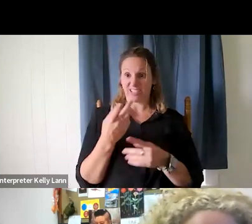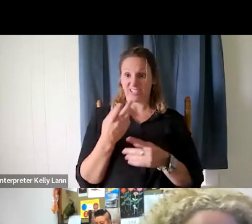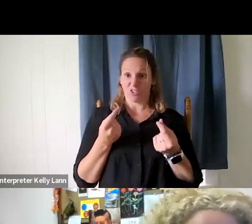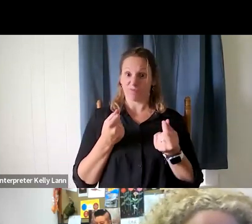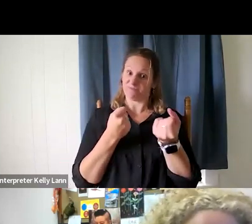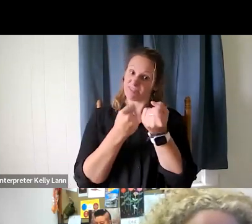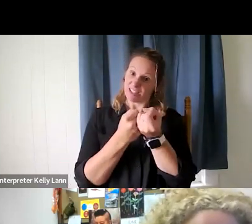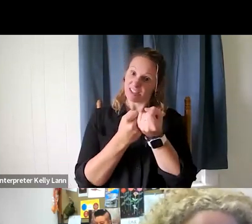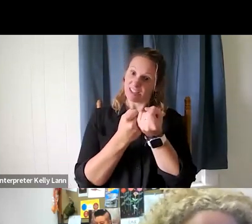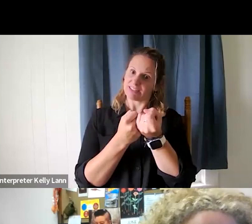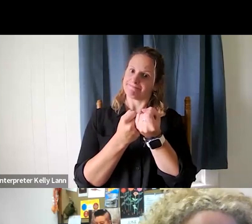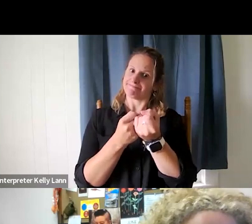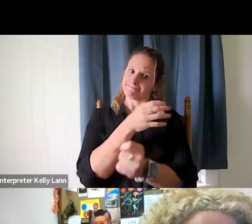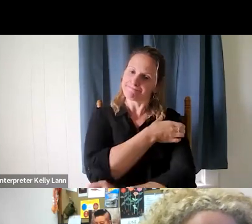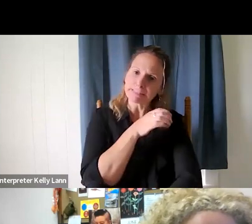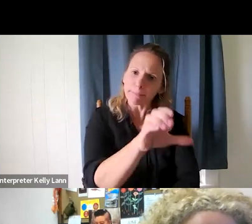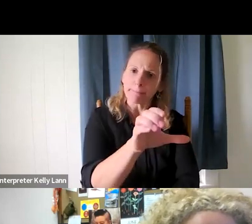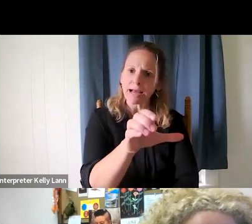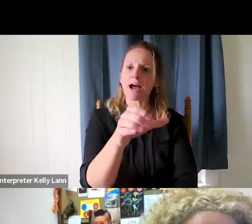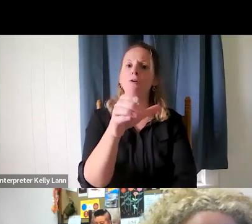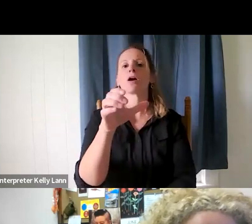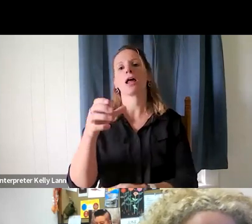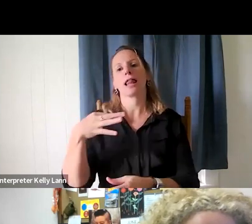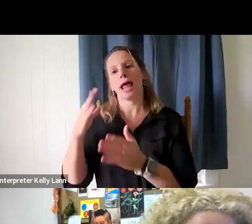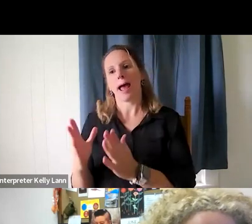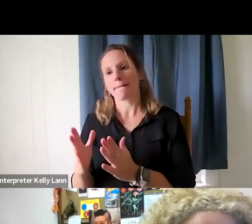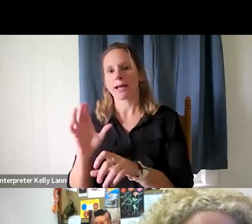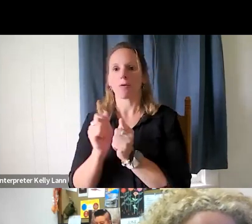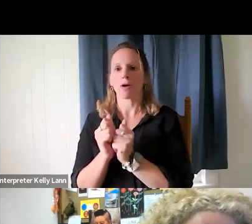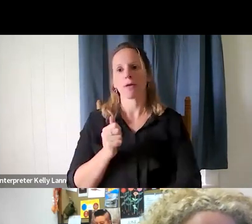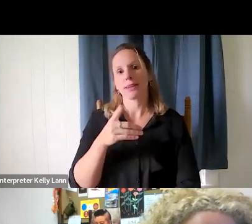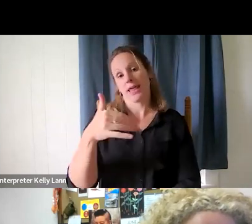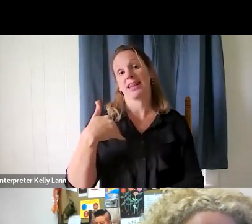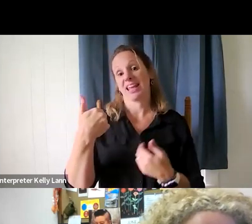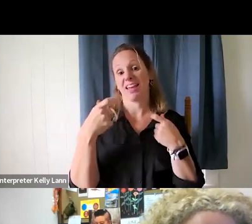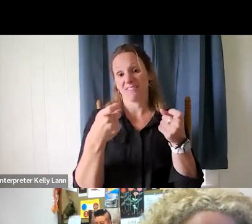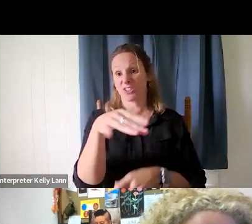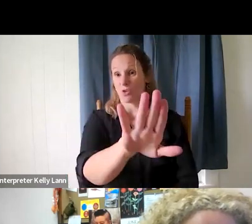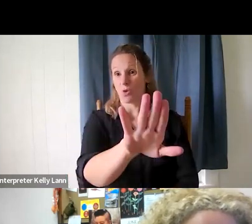y capacitar a los solicitantes con los que trabajo para que tengan el control sobre sus solicitudes